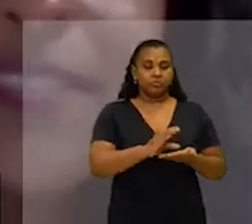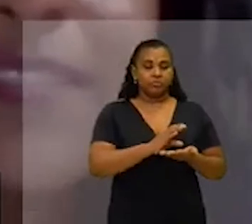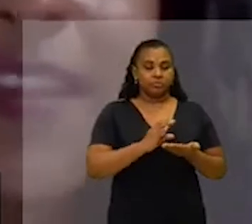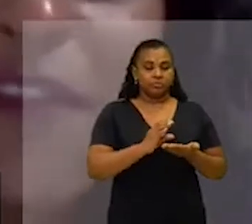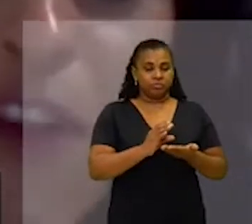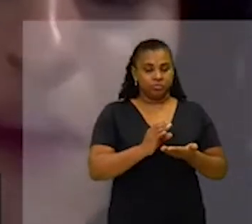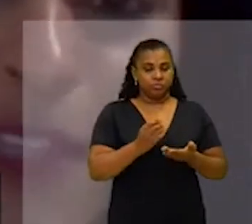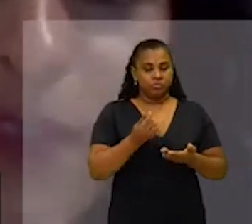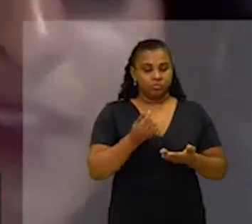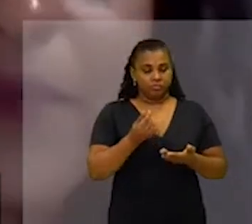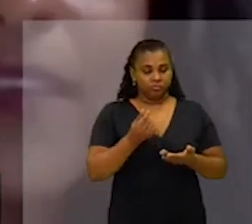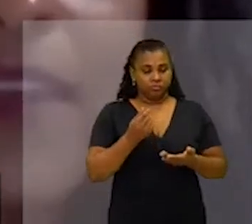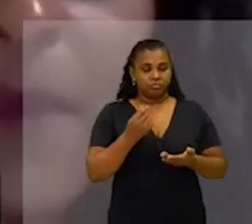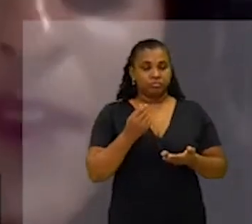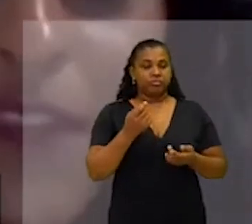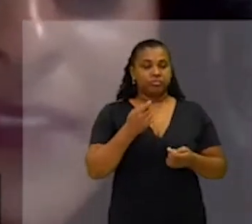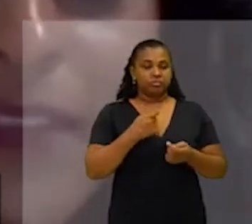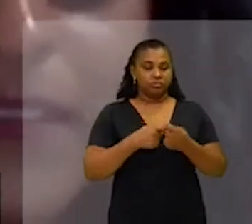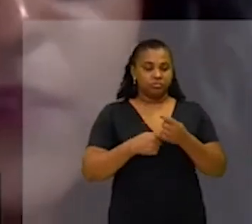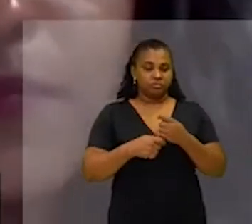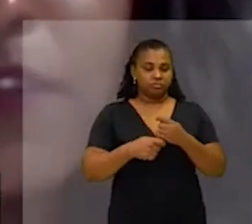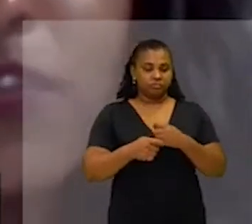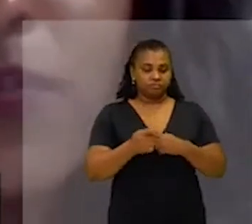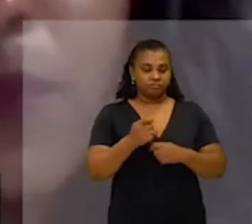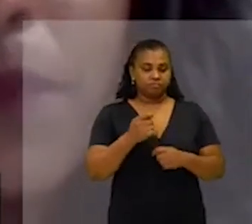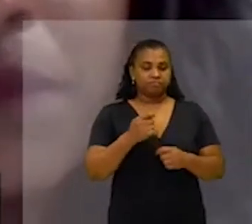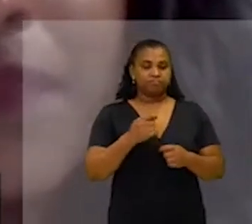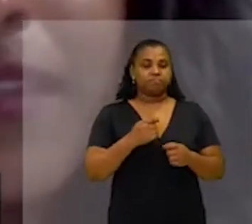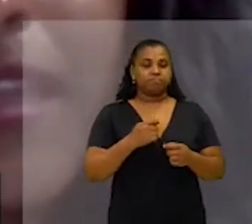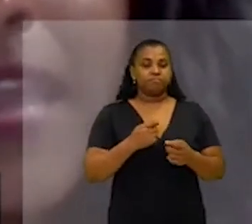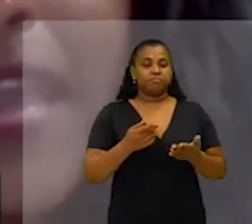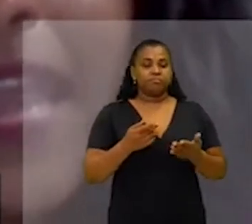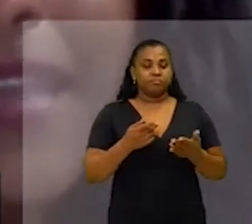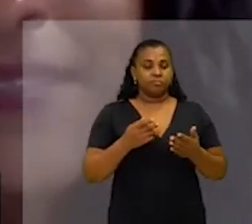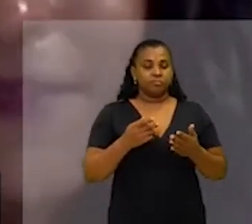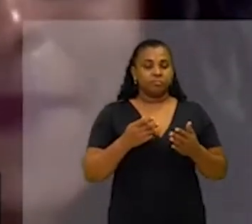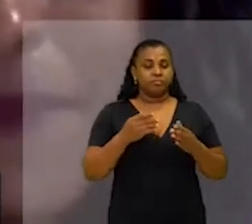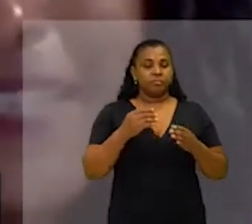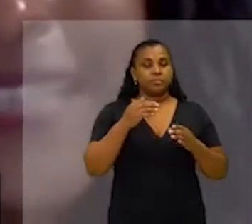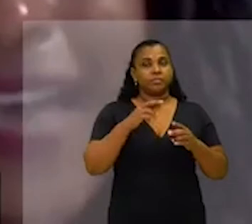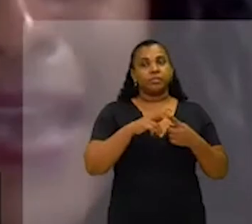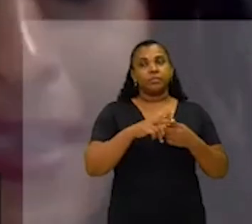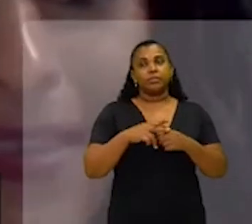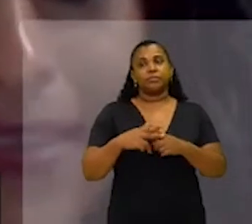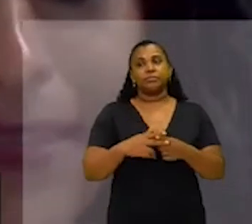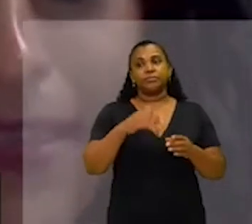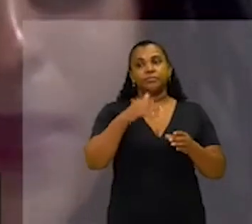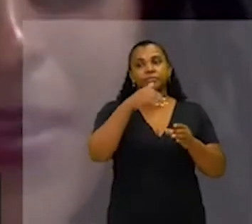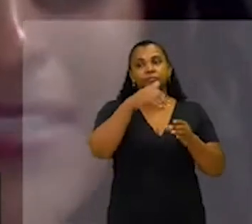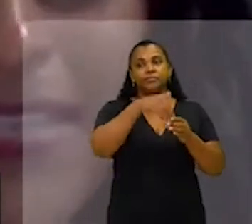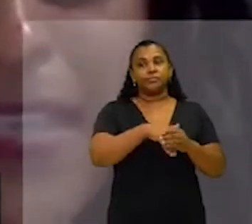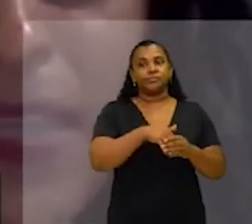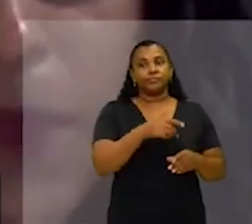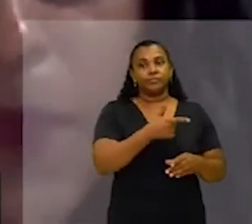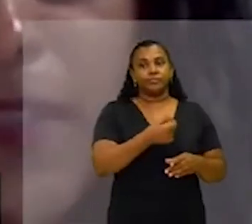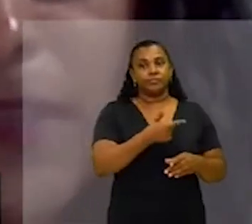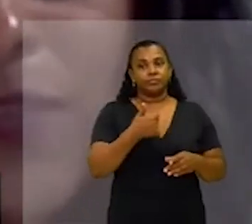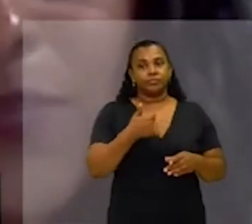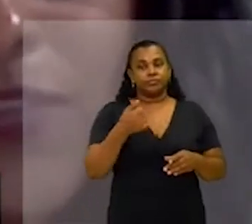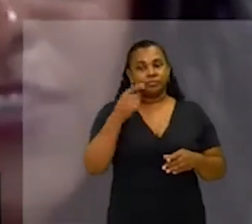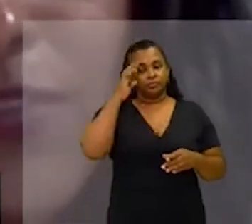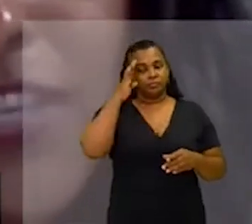cima de um dos itens da reforma eleitoral que é aprovada 2021 se pensar né pois seria importante